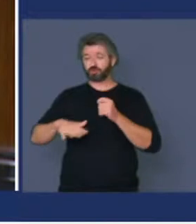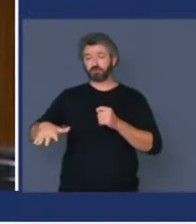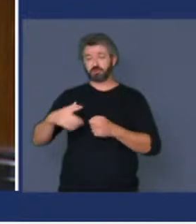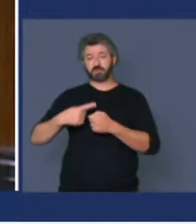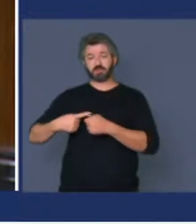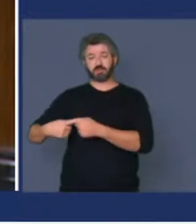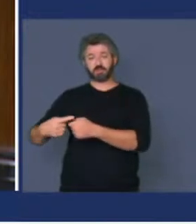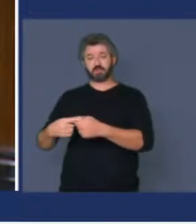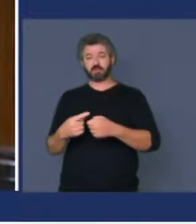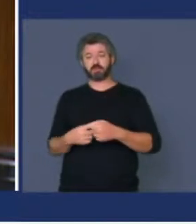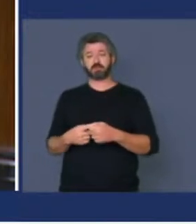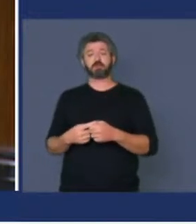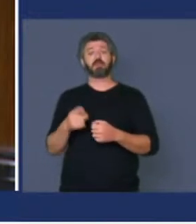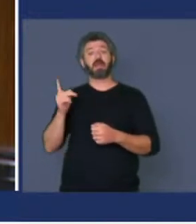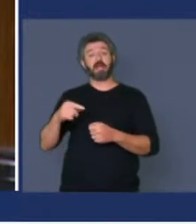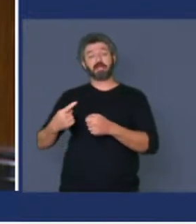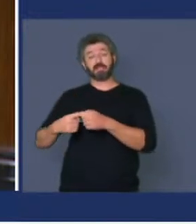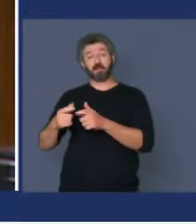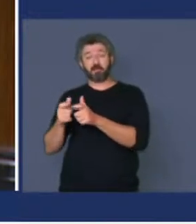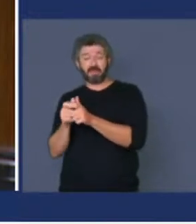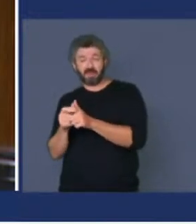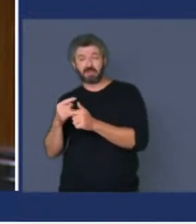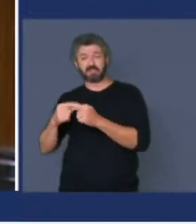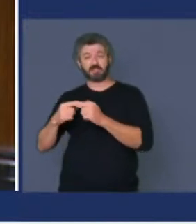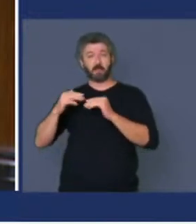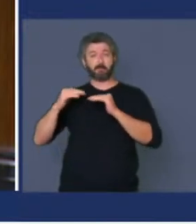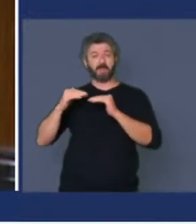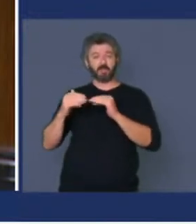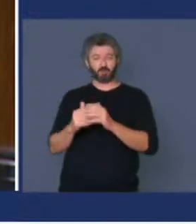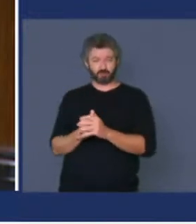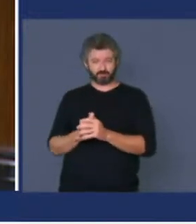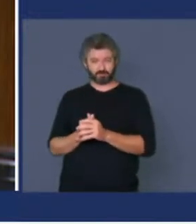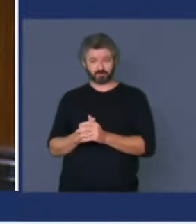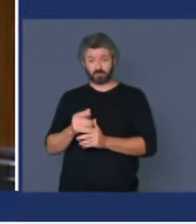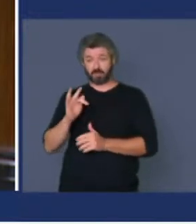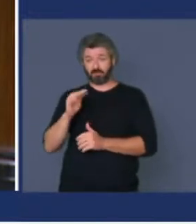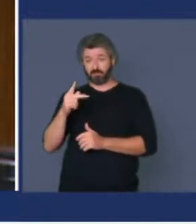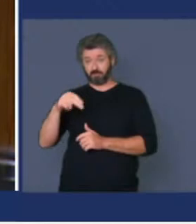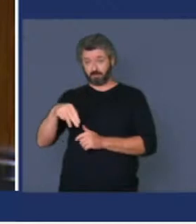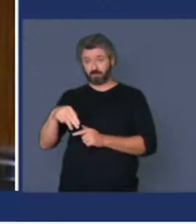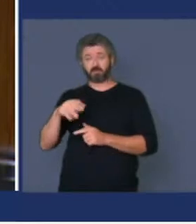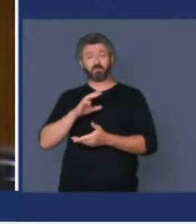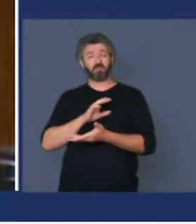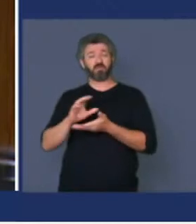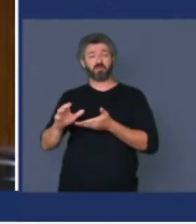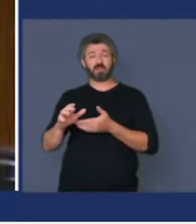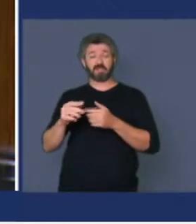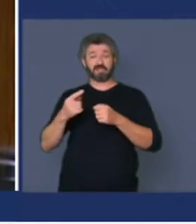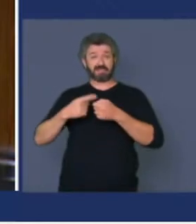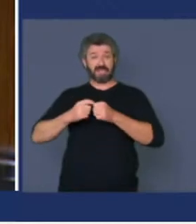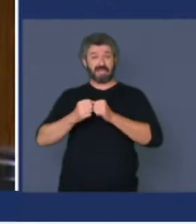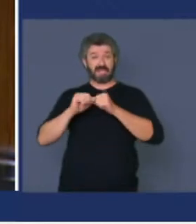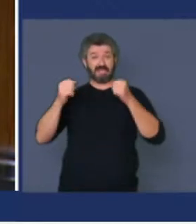MUITO MENOR NA RECEITA. MAS, QUANDO NÓS ESTAMOS FALANDO NOS PEQUENOS MUNICÍPIOS, NOS